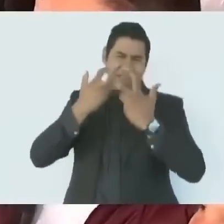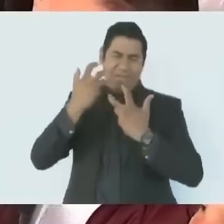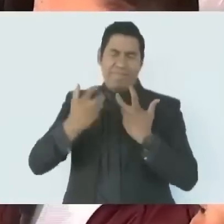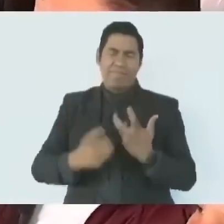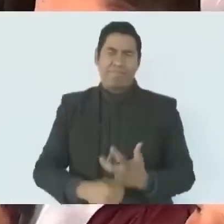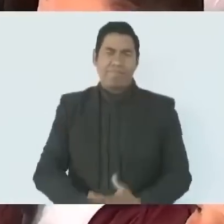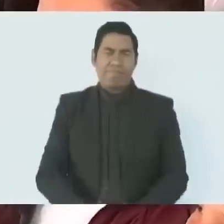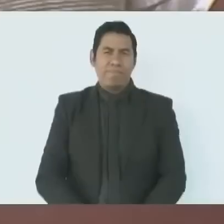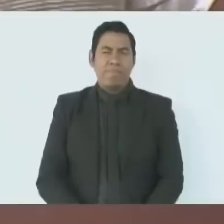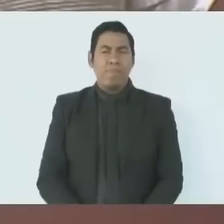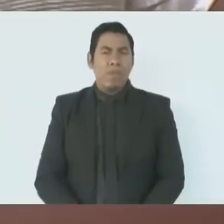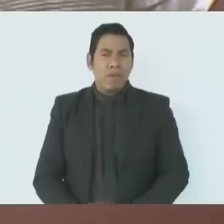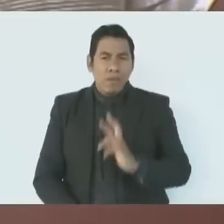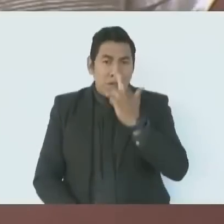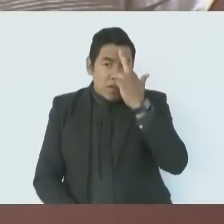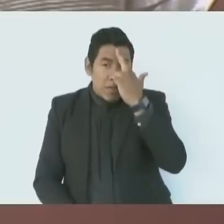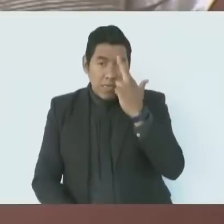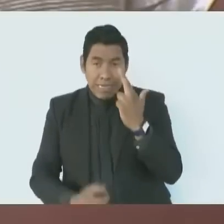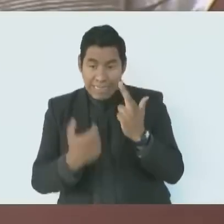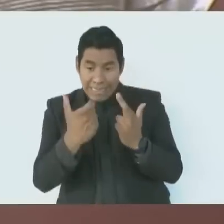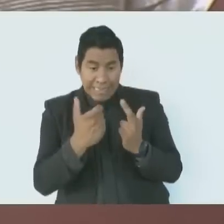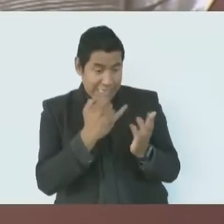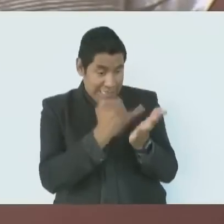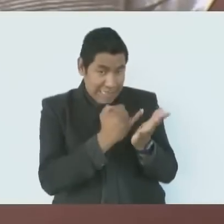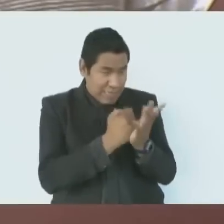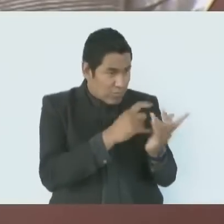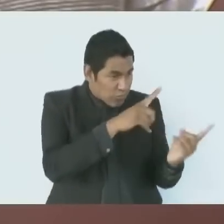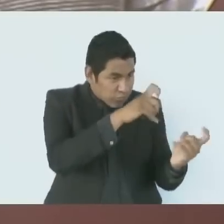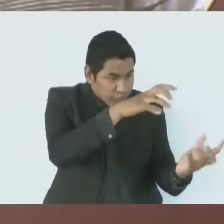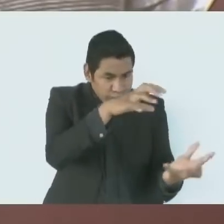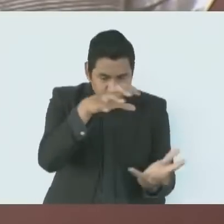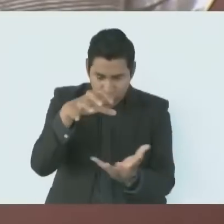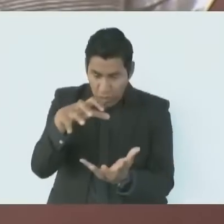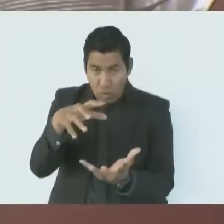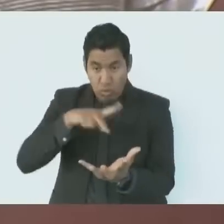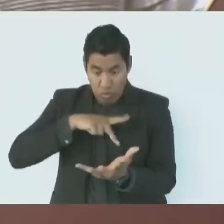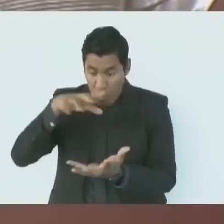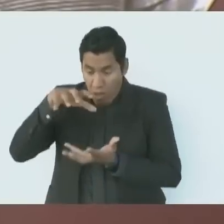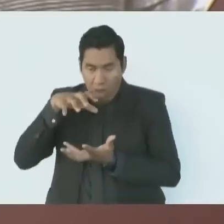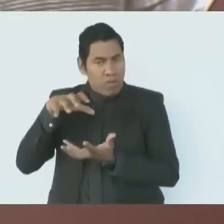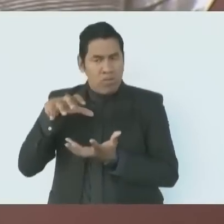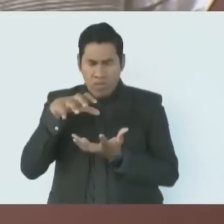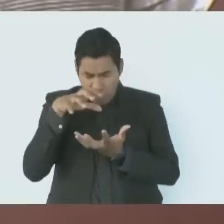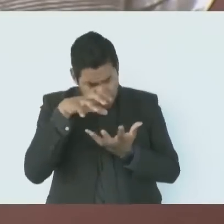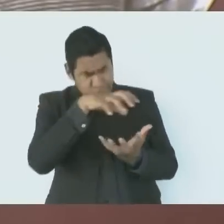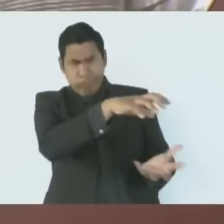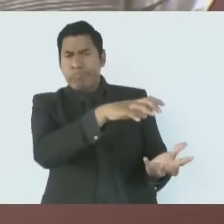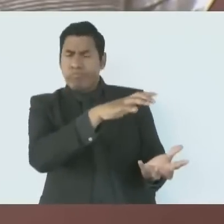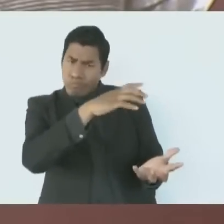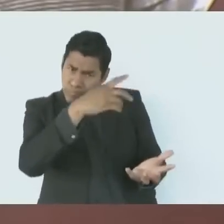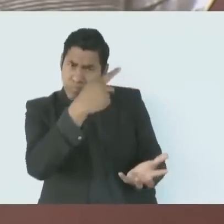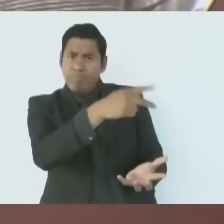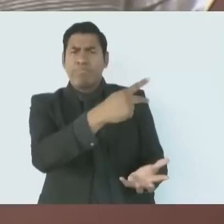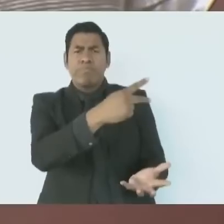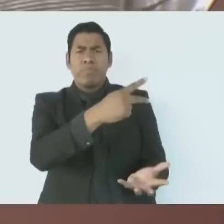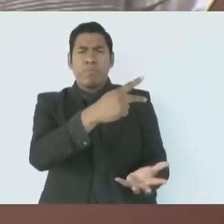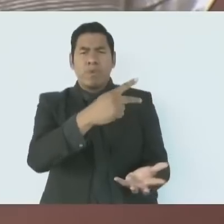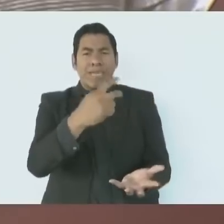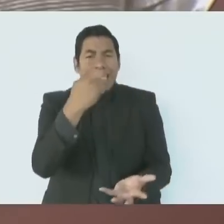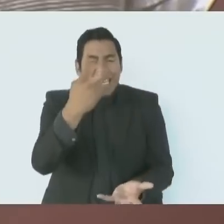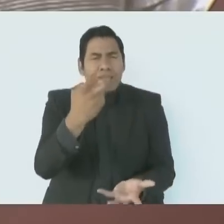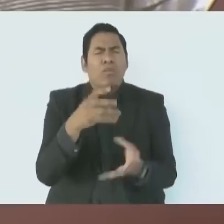el recurso del pueblo es del pueblo y se le regresa en programas de bienestar